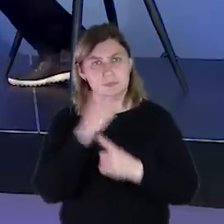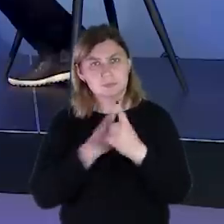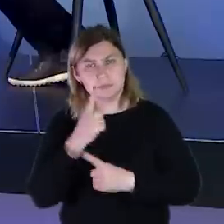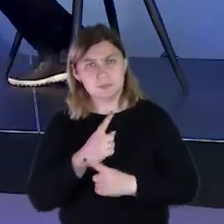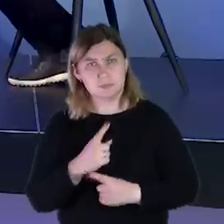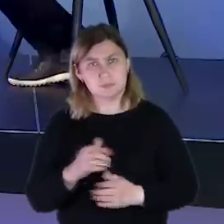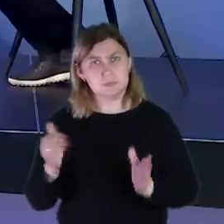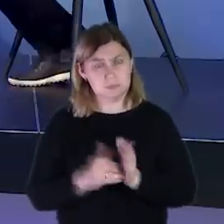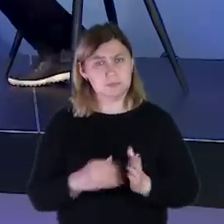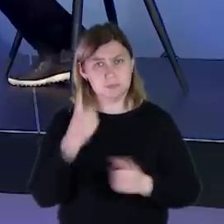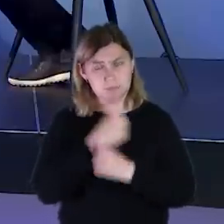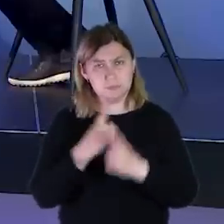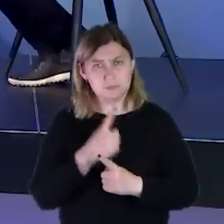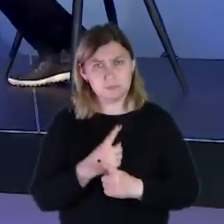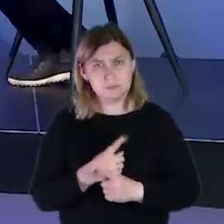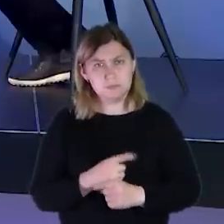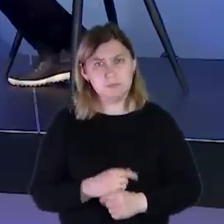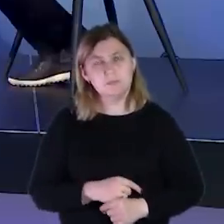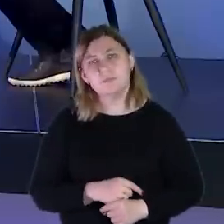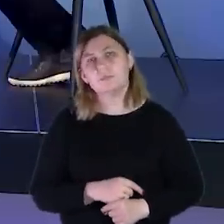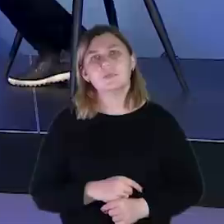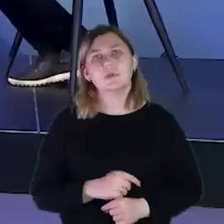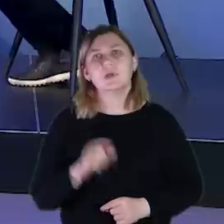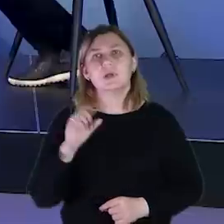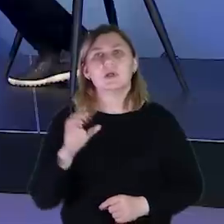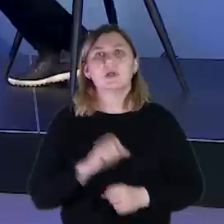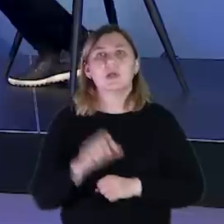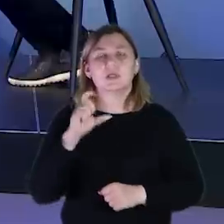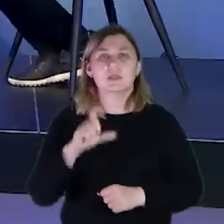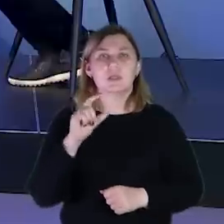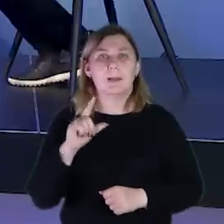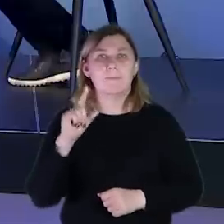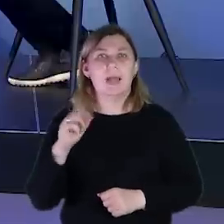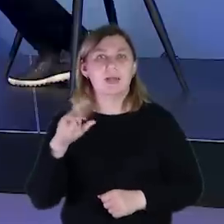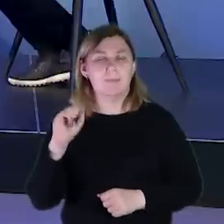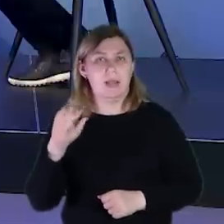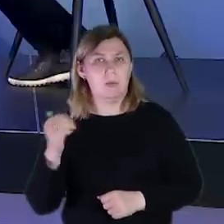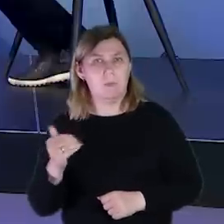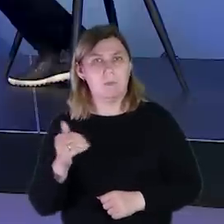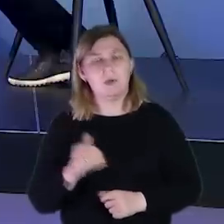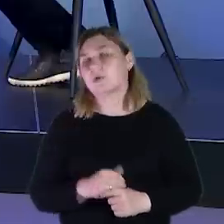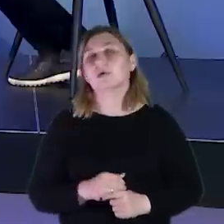widzenia wydaje się, że trzeba tak myśleć, że si vis pacem, para bellum. Jeśli